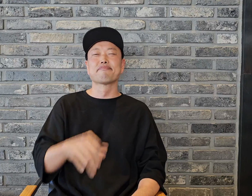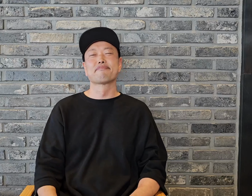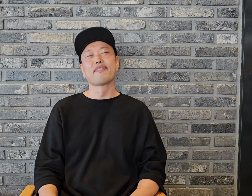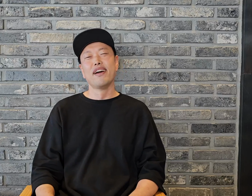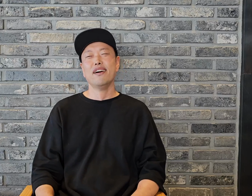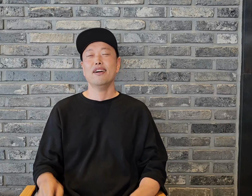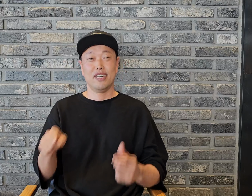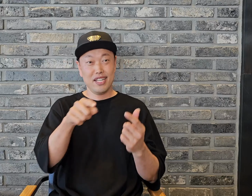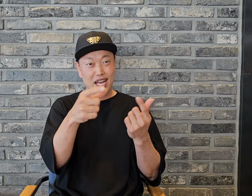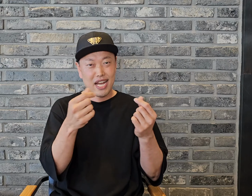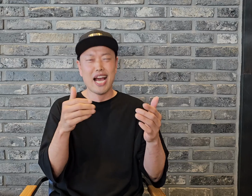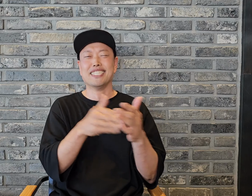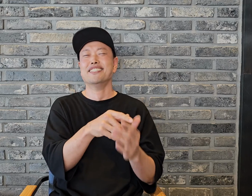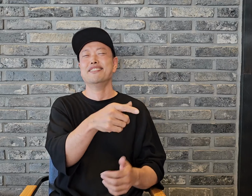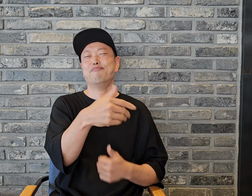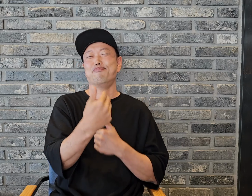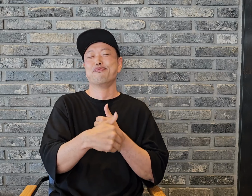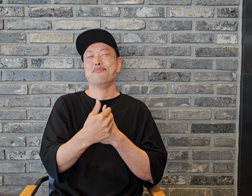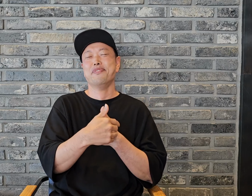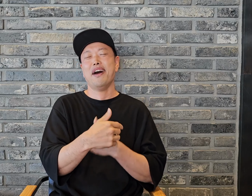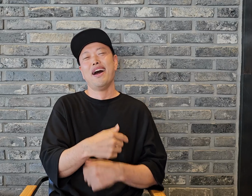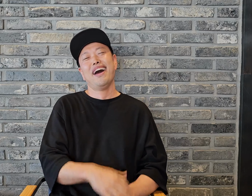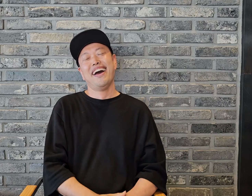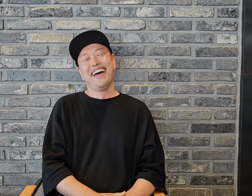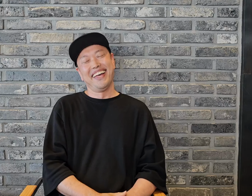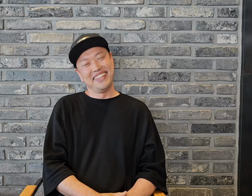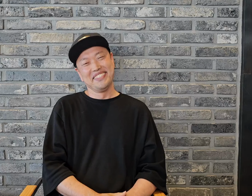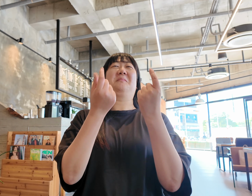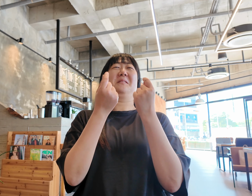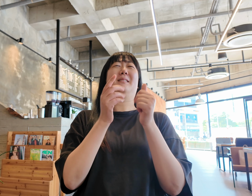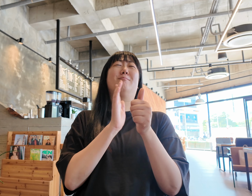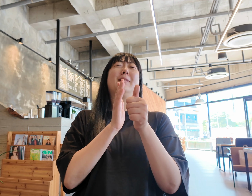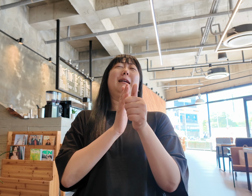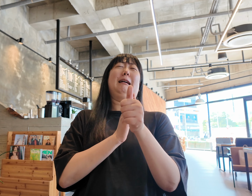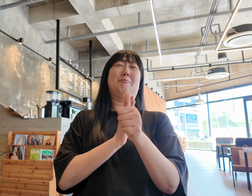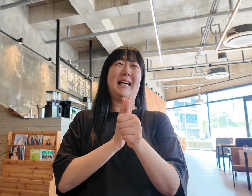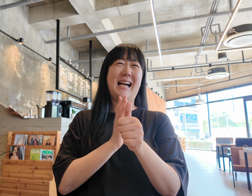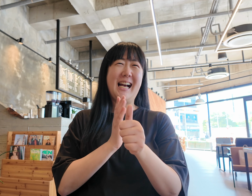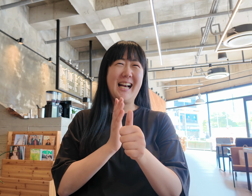하개월씨도 지금까지 이렇게 하도 부탁해서 ㅎㅎ 부탁부탁부탁합니다